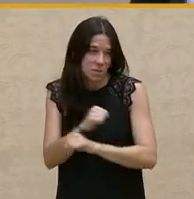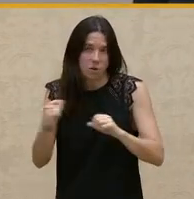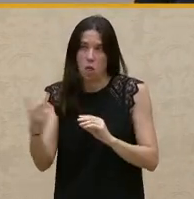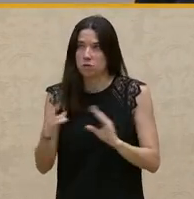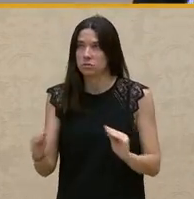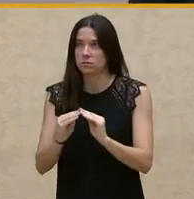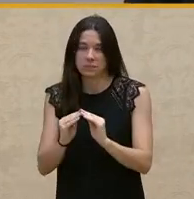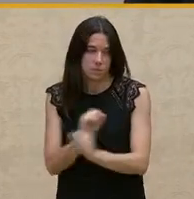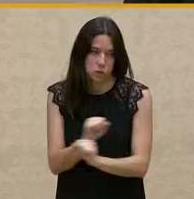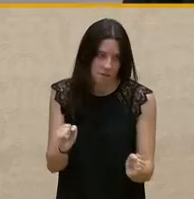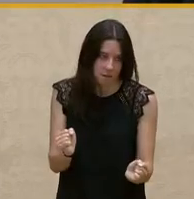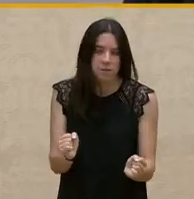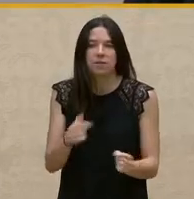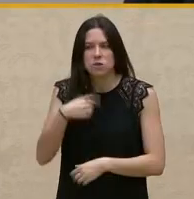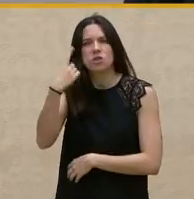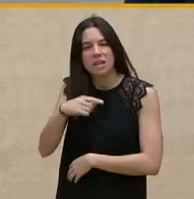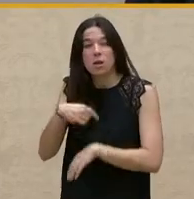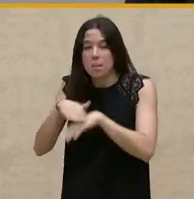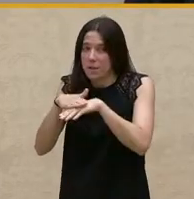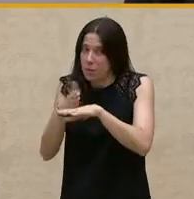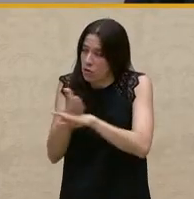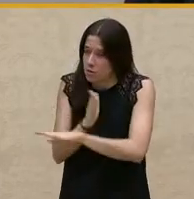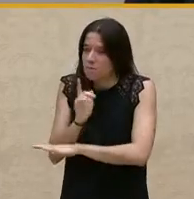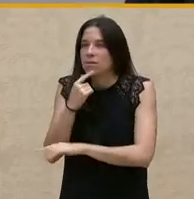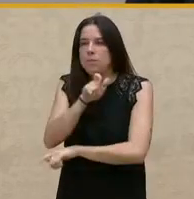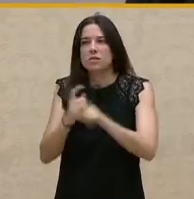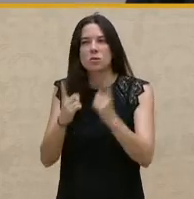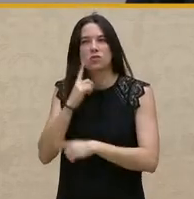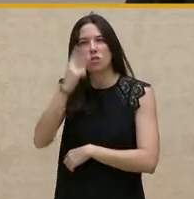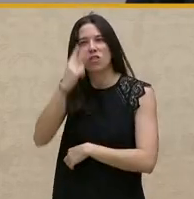Soy conocedor, y pido perdón por ello, que algunas personas con sordoceguera han tenido